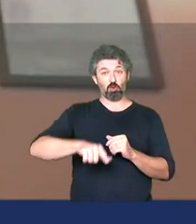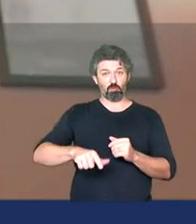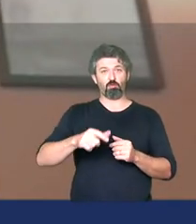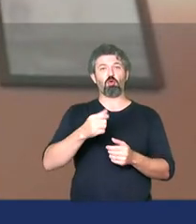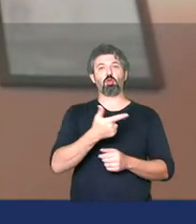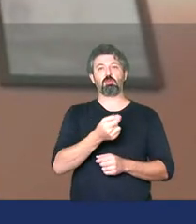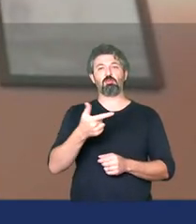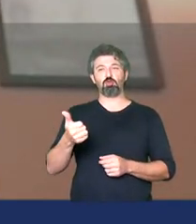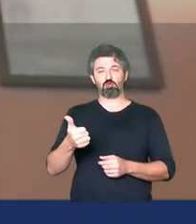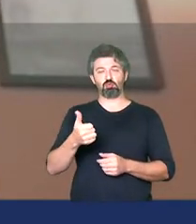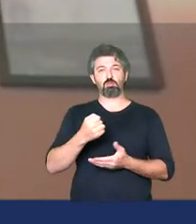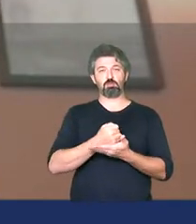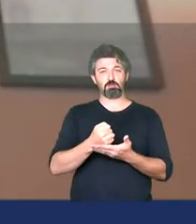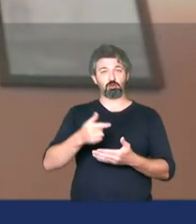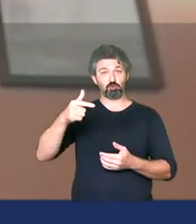EMERGENCIAL COMPLEMENTAR VIA FAZEDORES DE CULTURA, PROGEREN